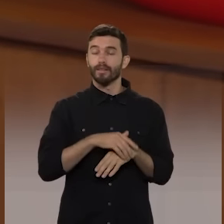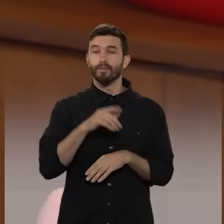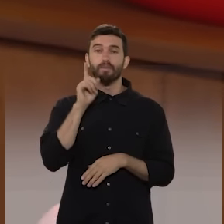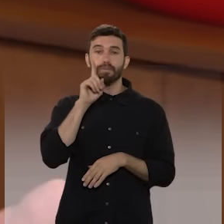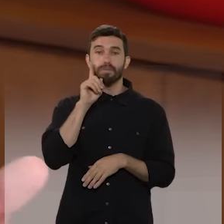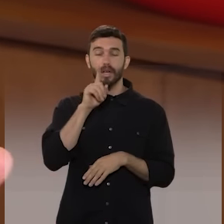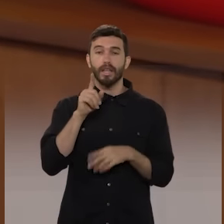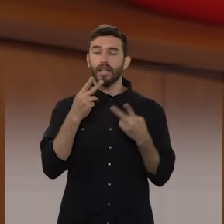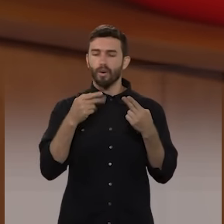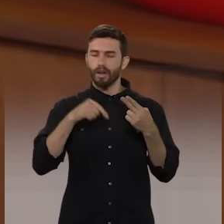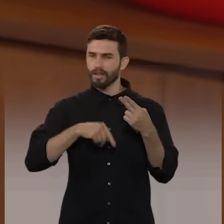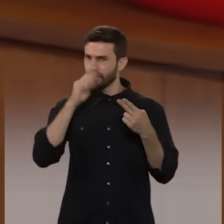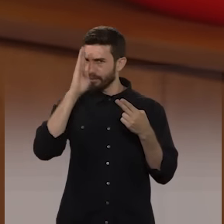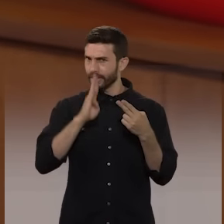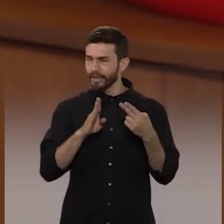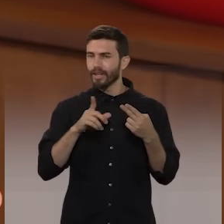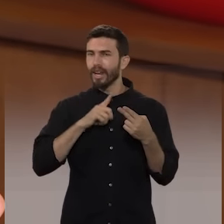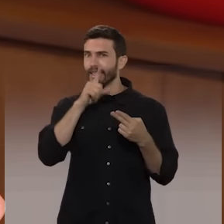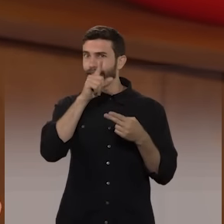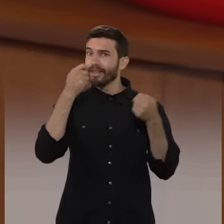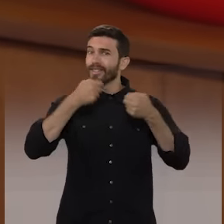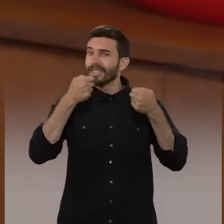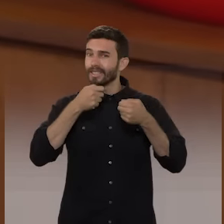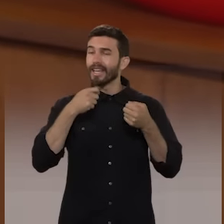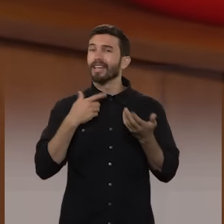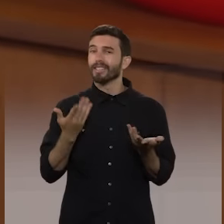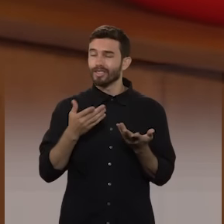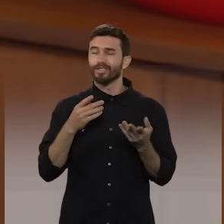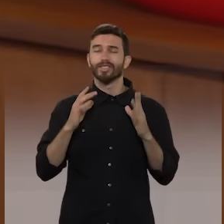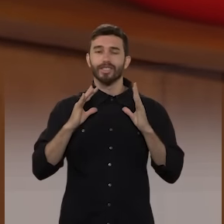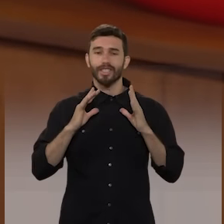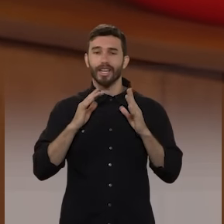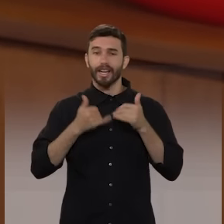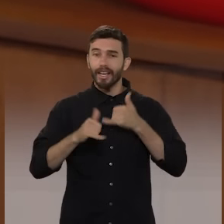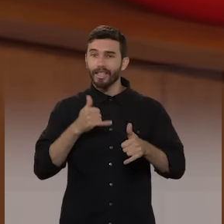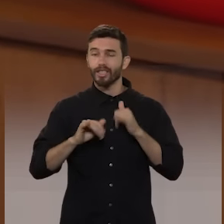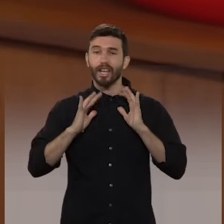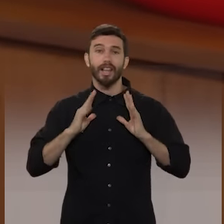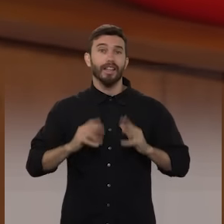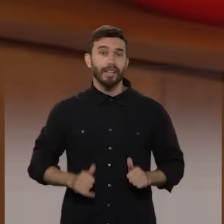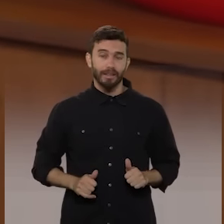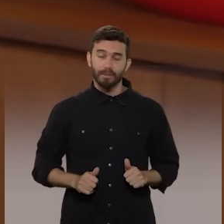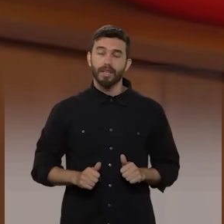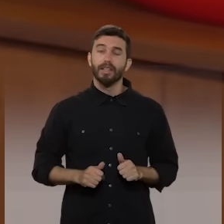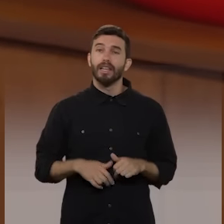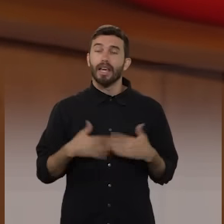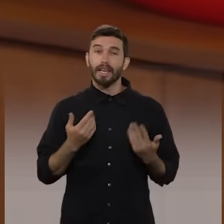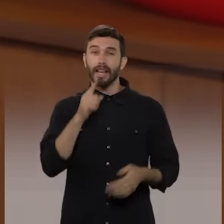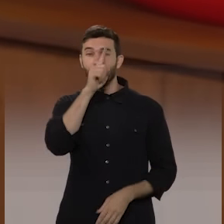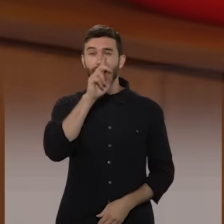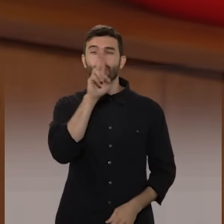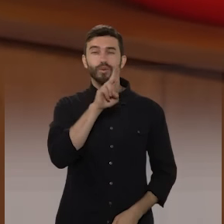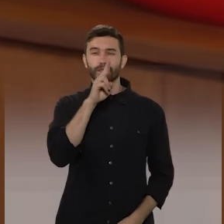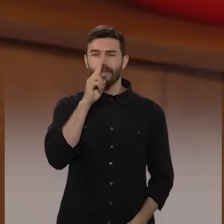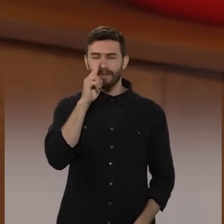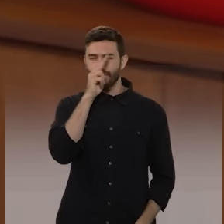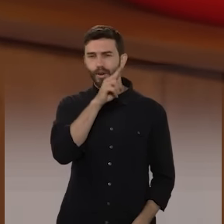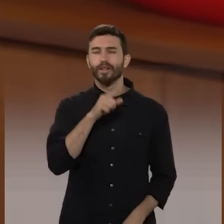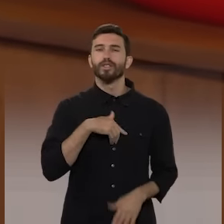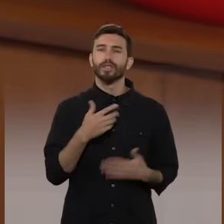há uma grande demanda por energia renovável. Hoje, a matriz americana ela é muito fóssil de energia, a geração de energia americana ainda é muito fóssil.